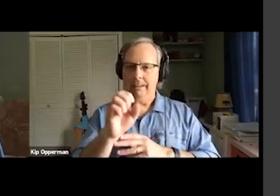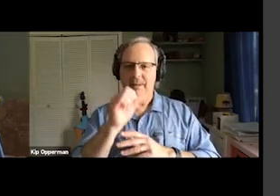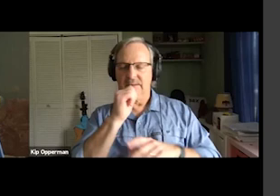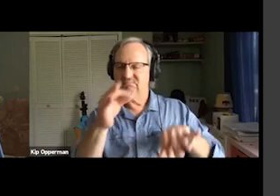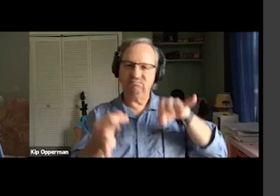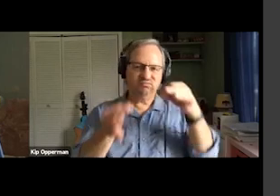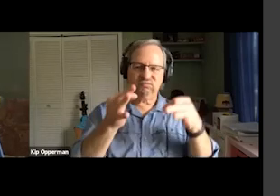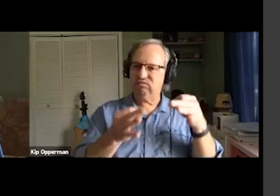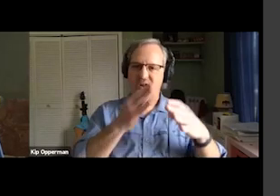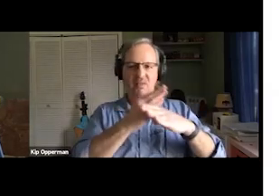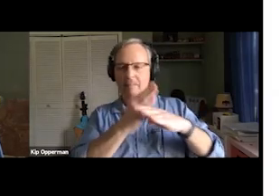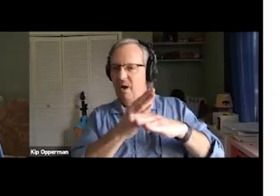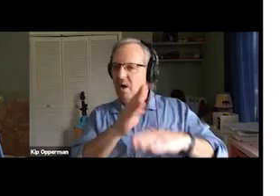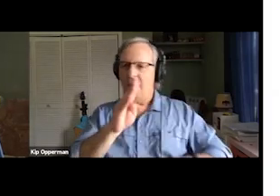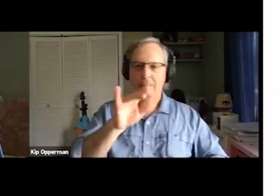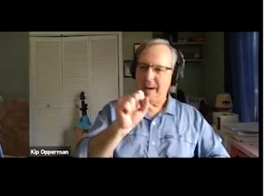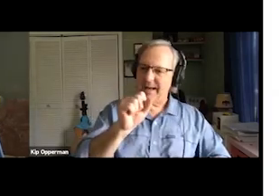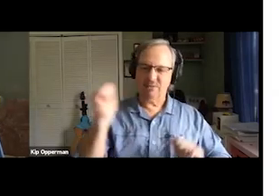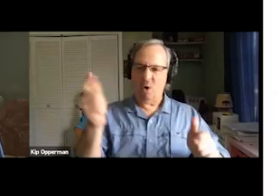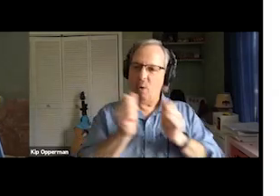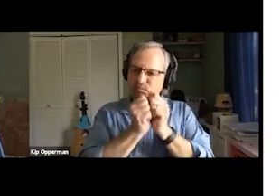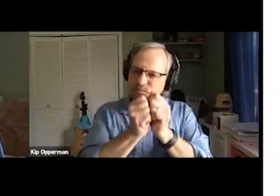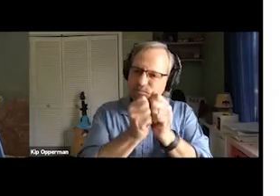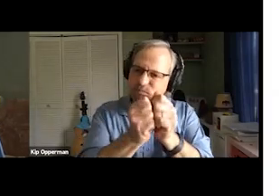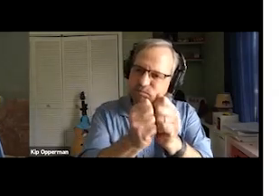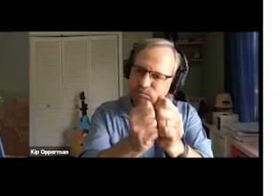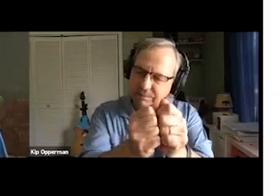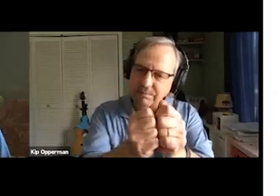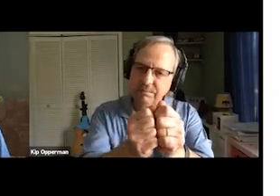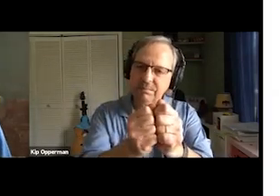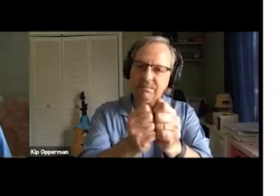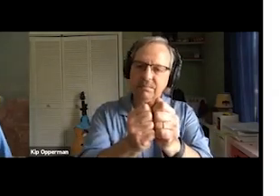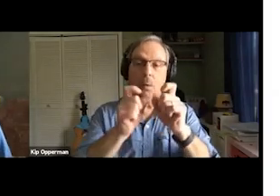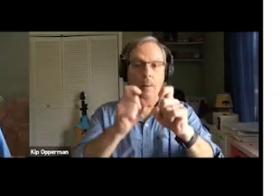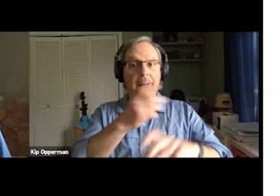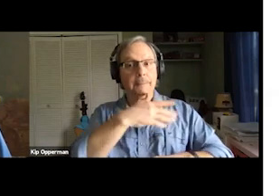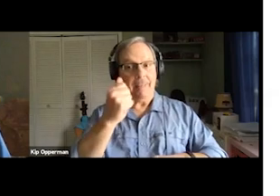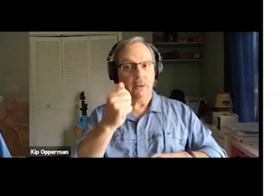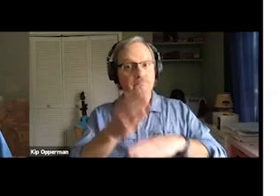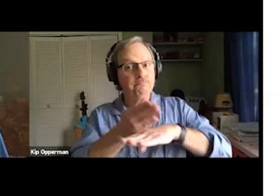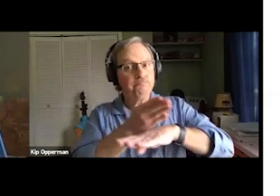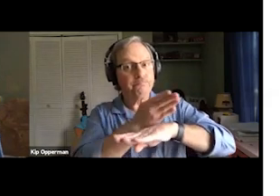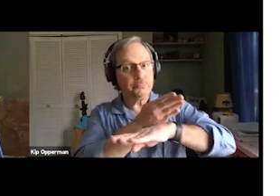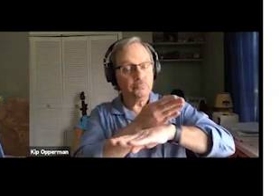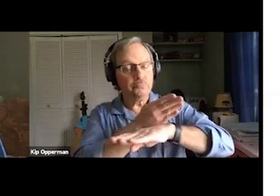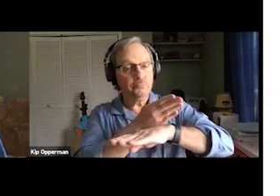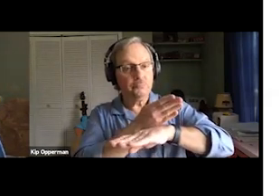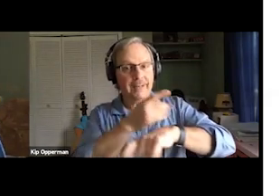y el sesgo nos han acompañado todo el tiempo. Sabemos que esto, debemos hacerlo mejor como país, y el momento es ahora,